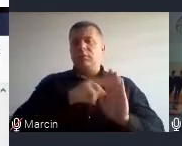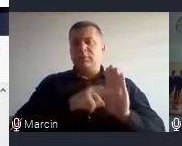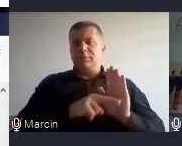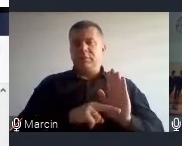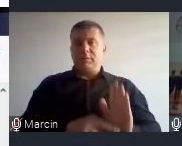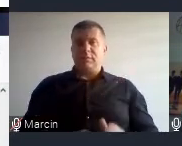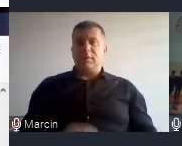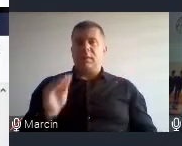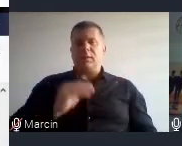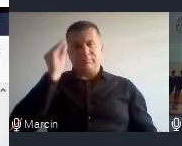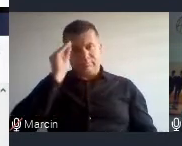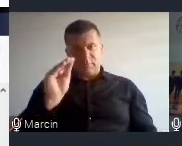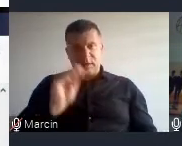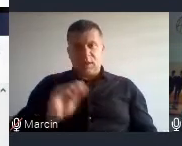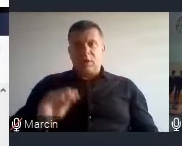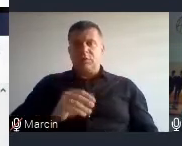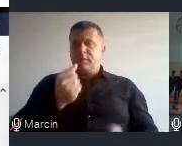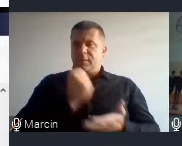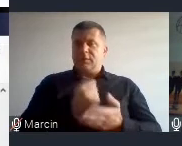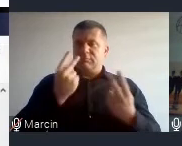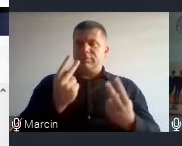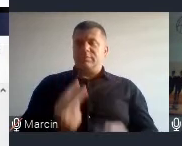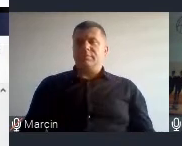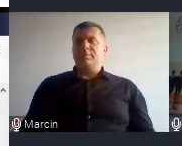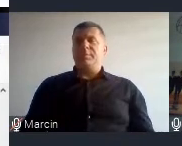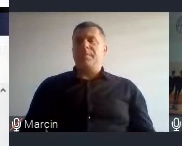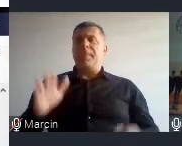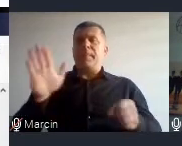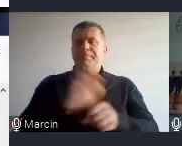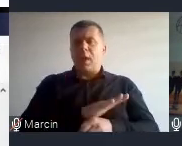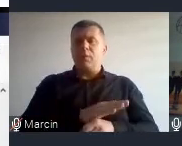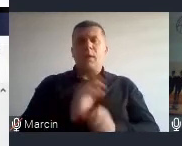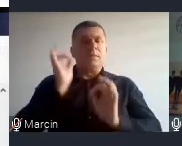Podkreślam tylko jeszcze jedną kwestię – spełnienie przesłanek,